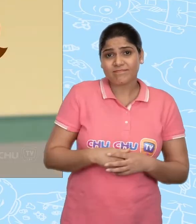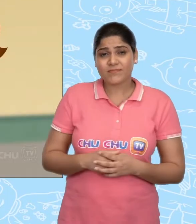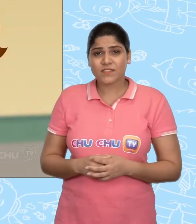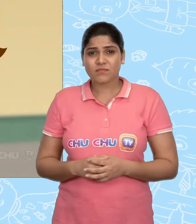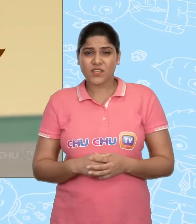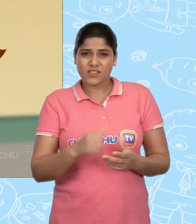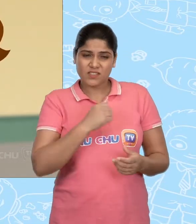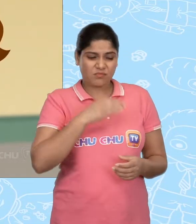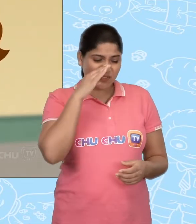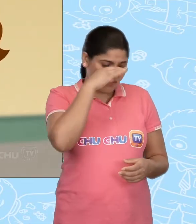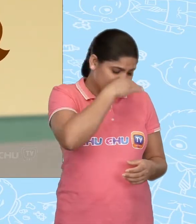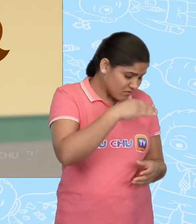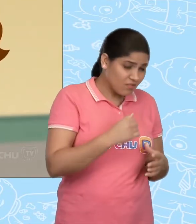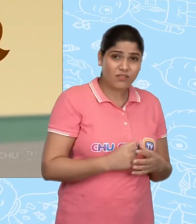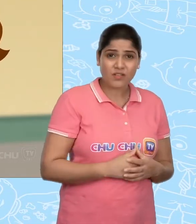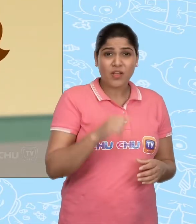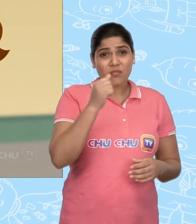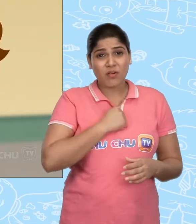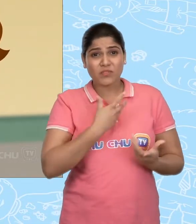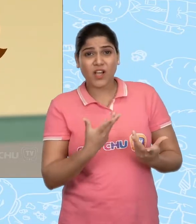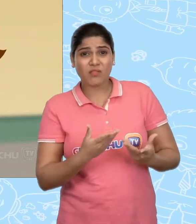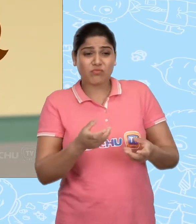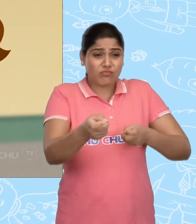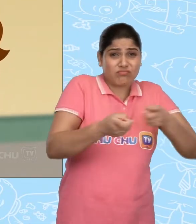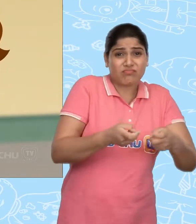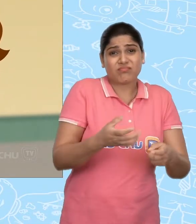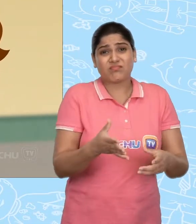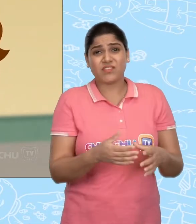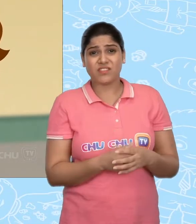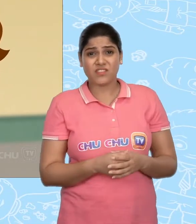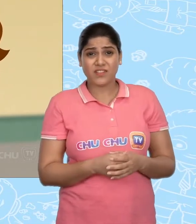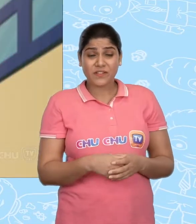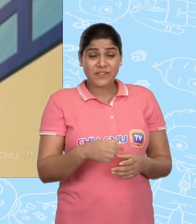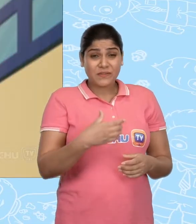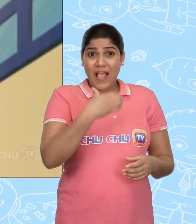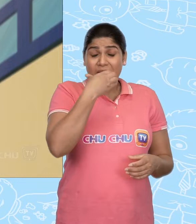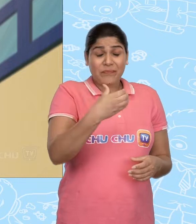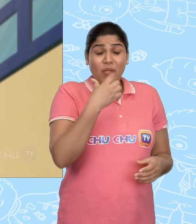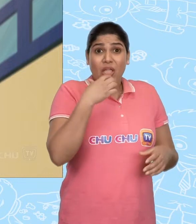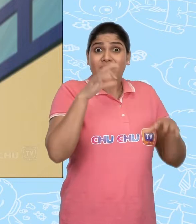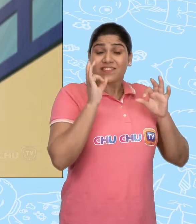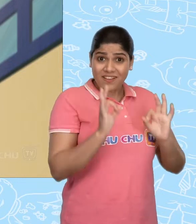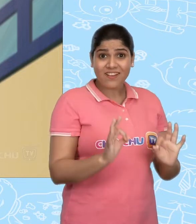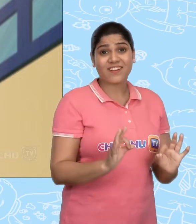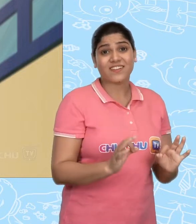मै सच मे शर्मिंदा हुं मै अपने आप को रोक नहीं पाया Pizza बहुत ही स्वादिष्ट था।